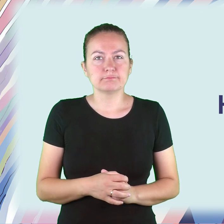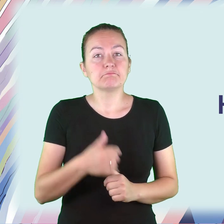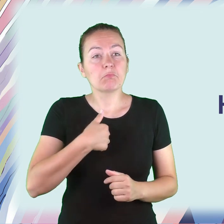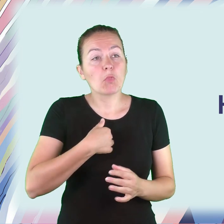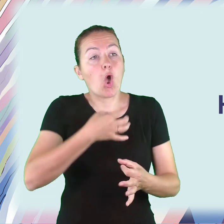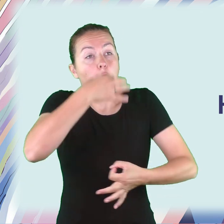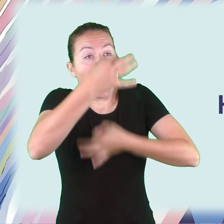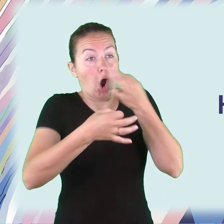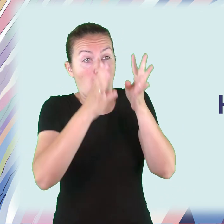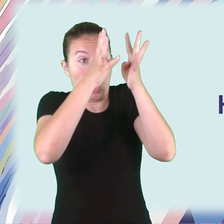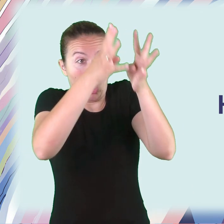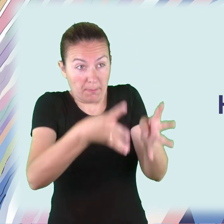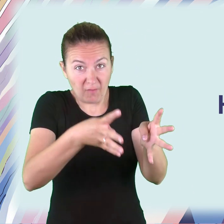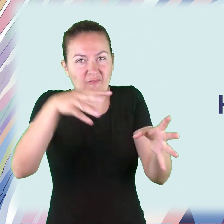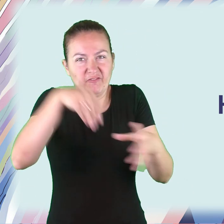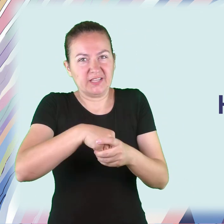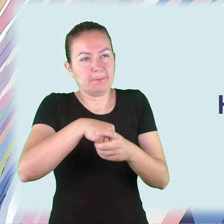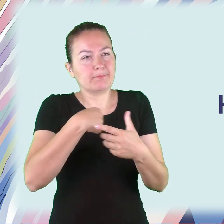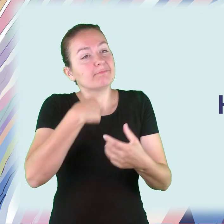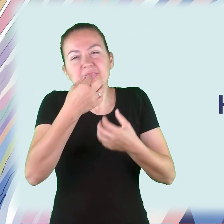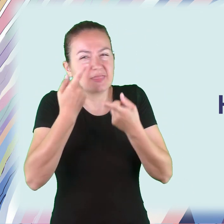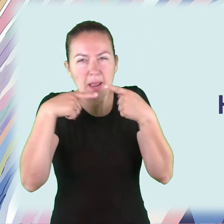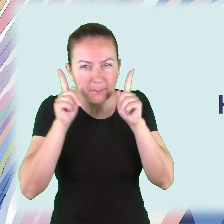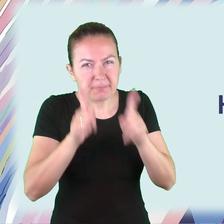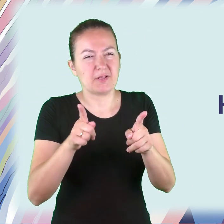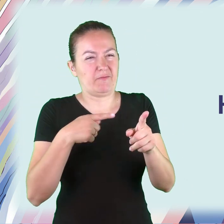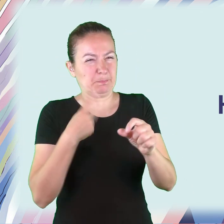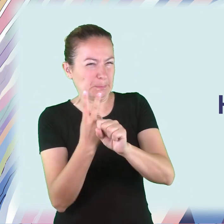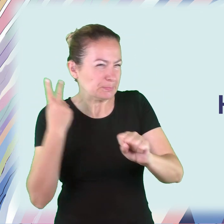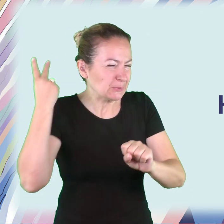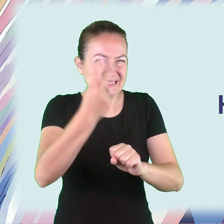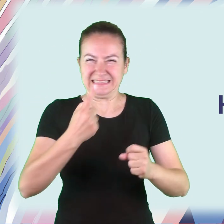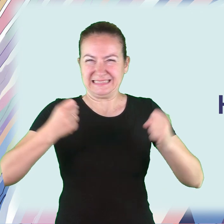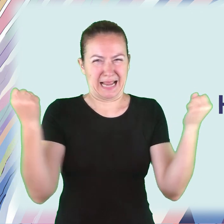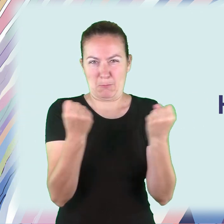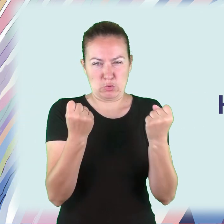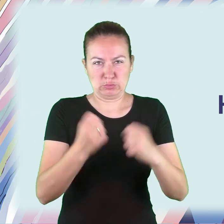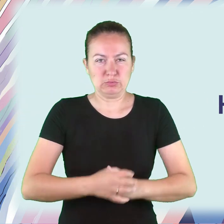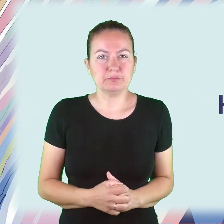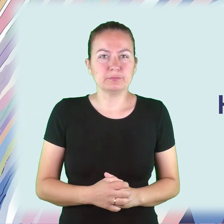Przesada, wyolbrzymienie. Mówimy o czymś nieprawdziwie - za mocno.